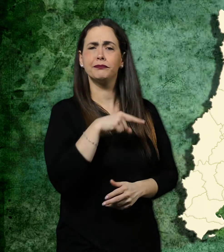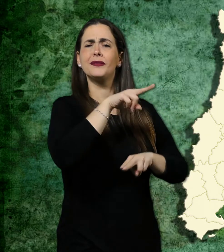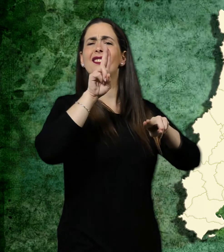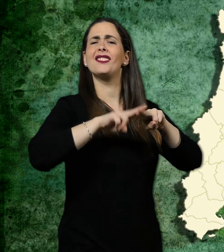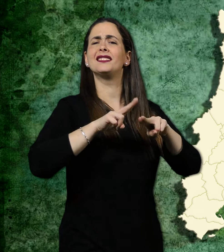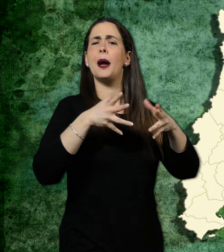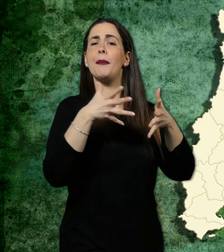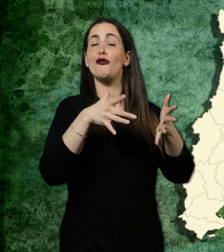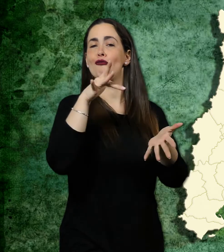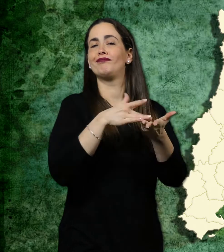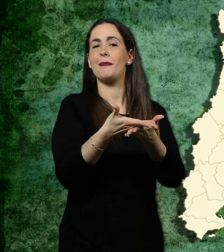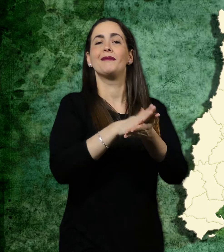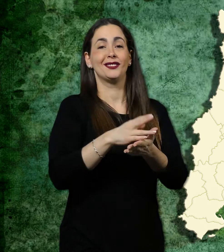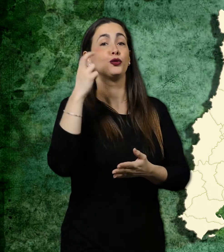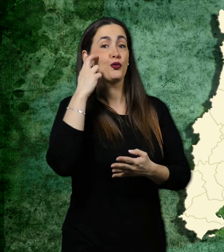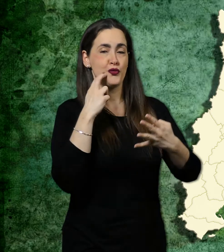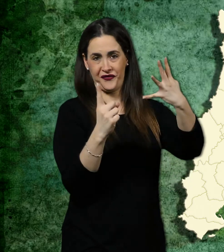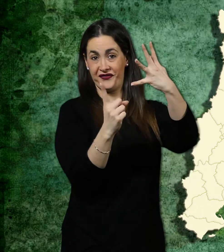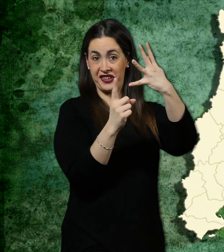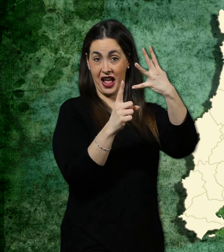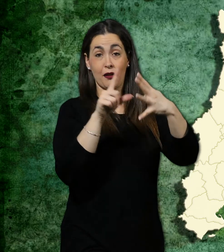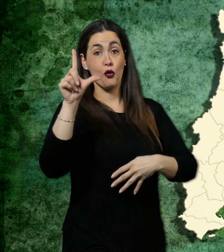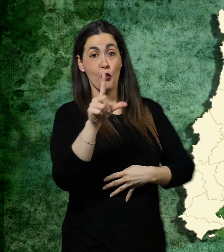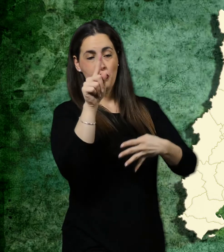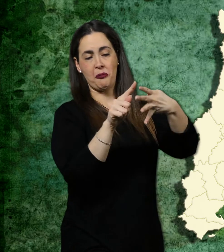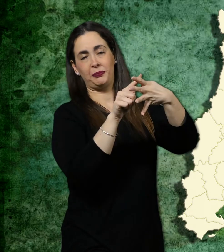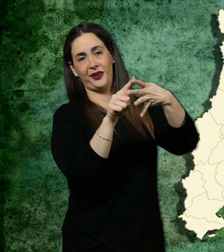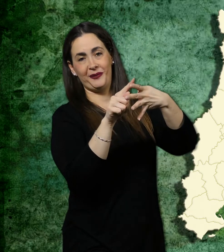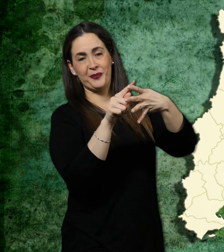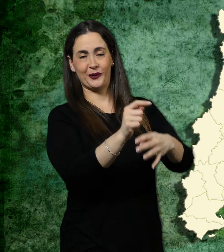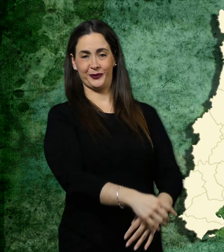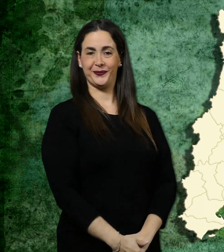Festa major: als voltants de finals de juny, principis de juliol.